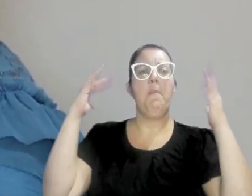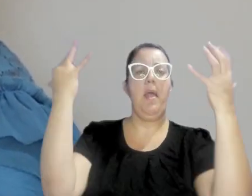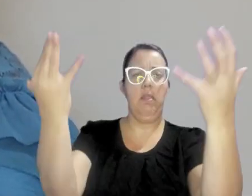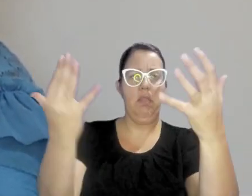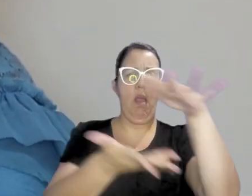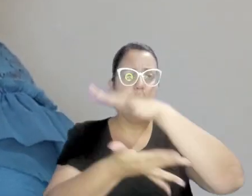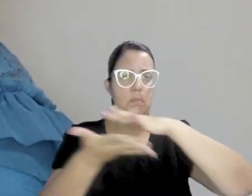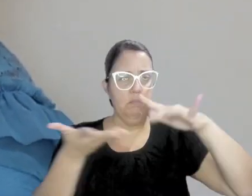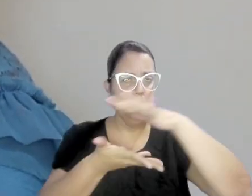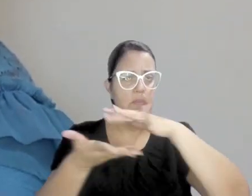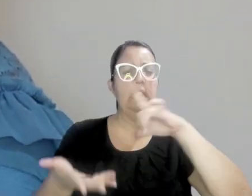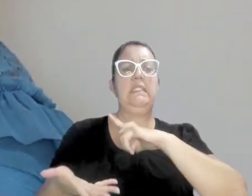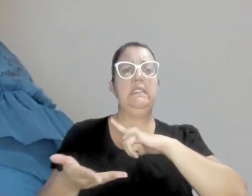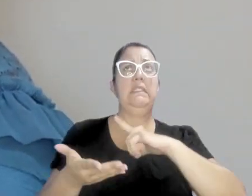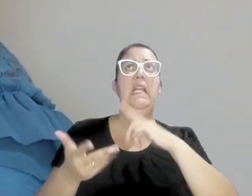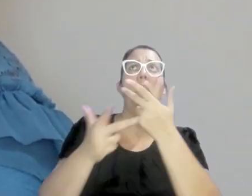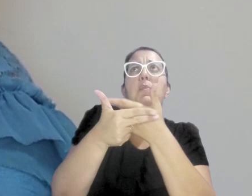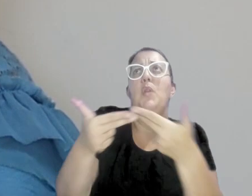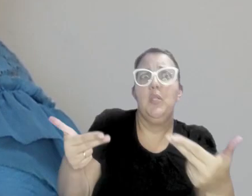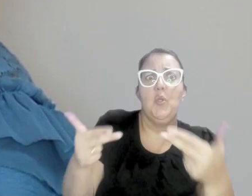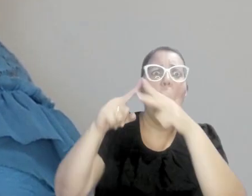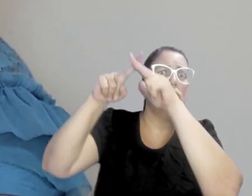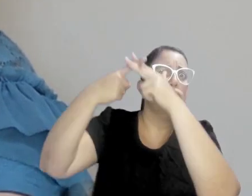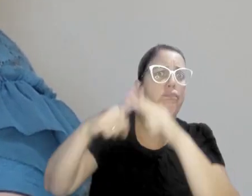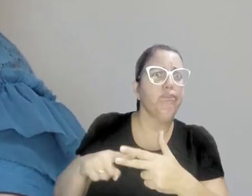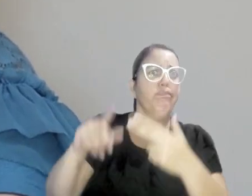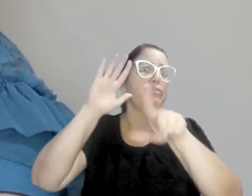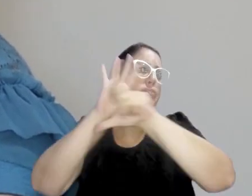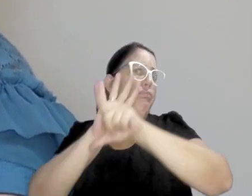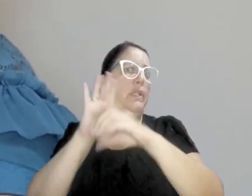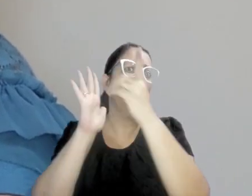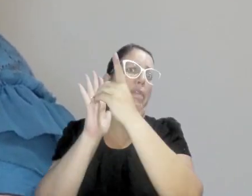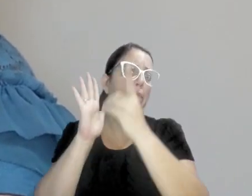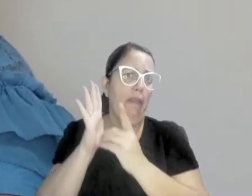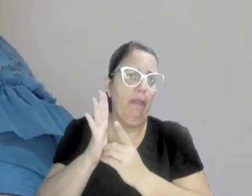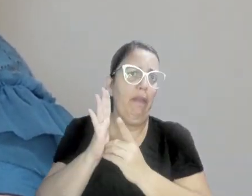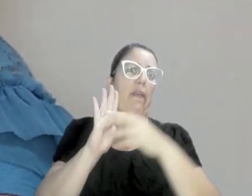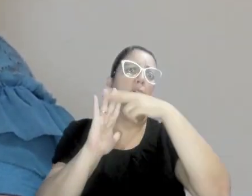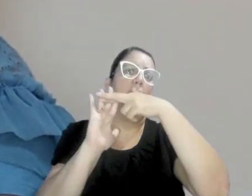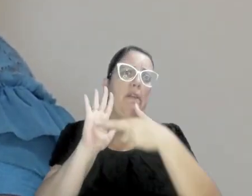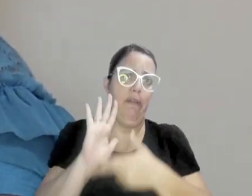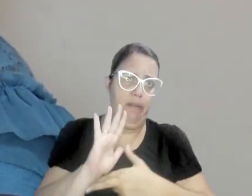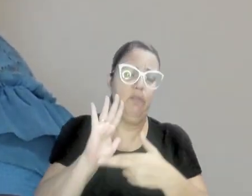A gente tem muitos instrumentos, leis, decretos, resoluções CONAMA,